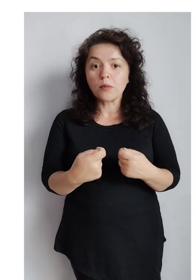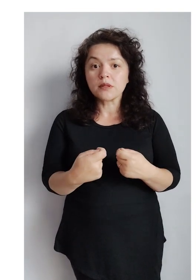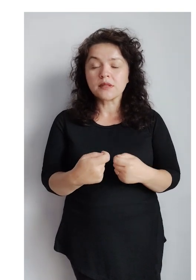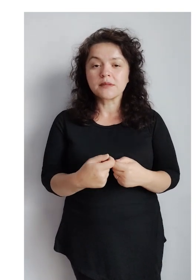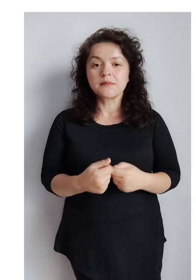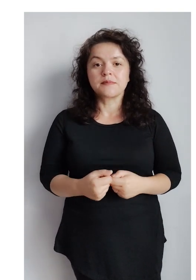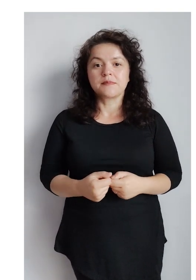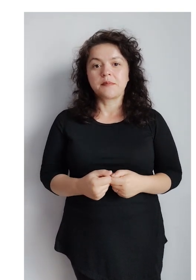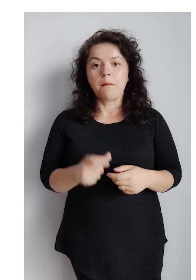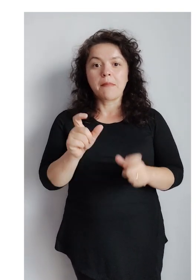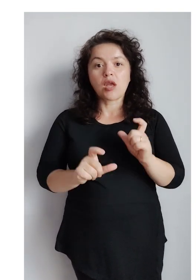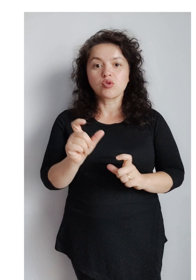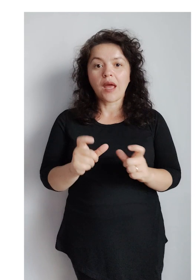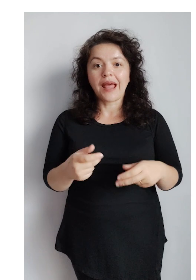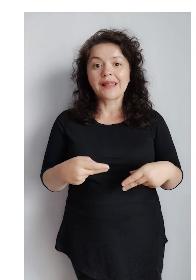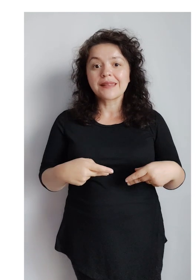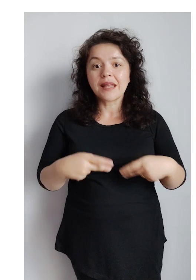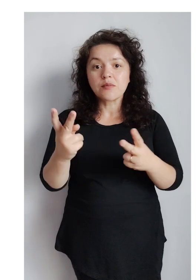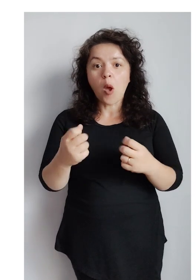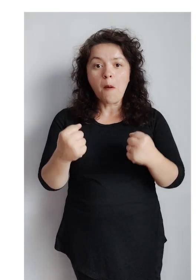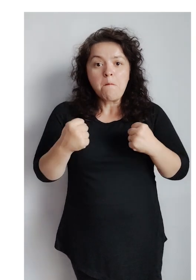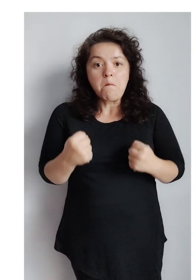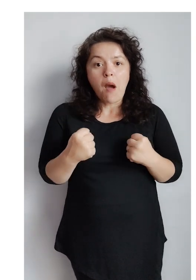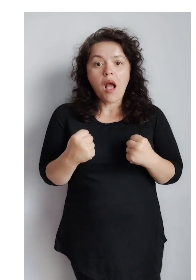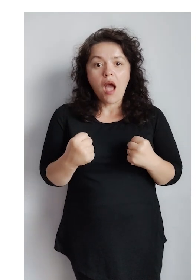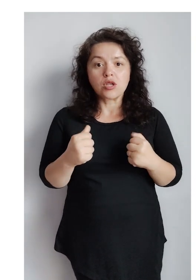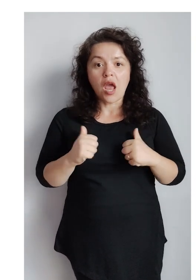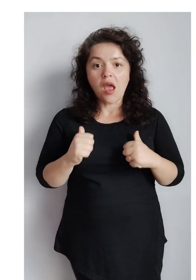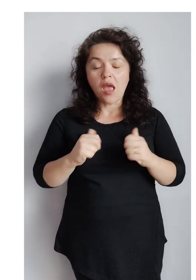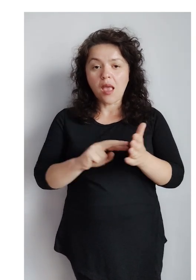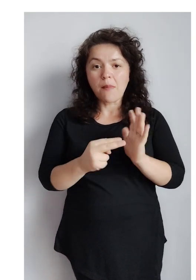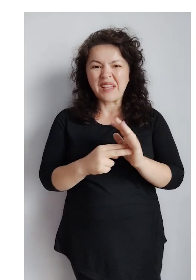Persoanele care transportă bagaje sau echipamente mari și grele